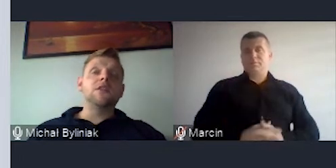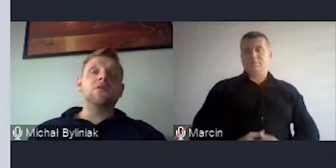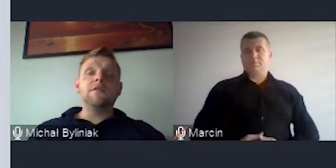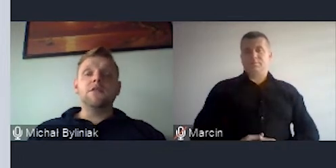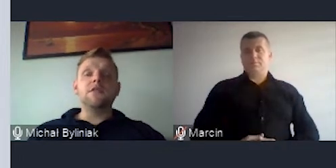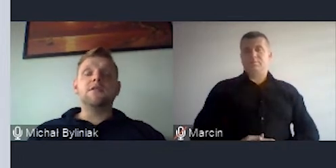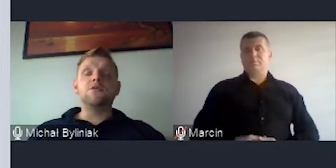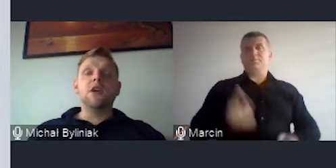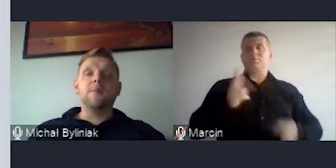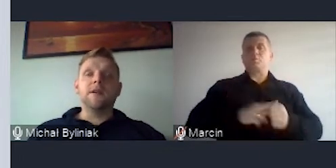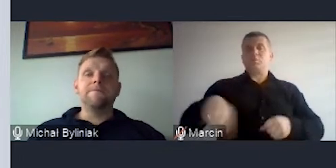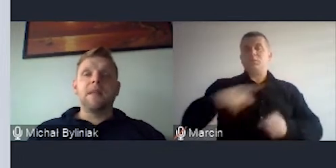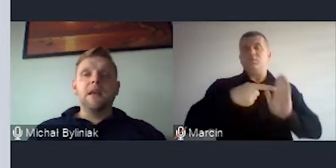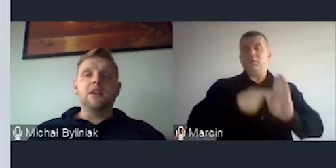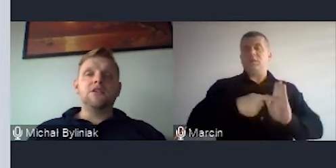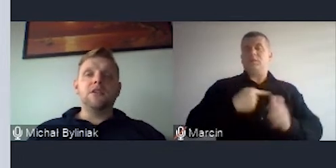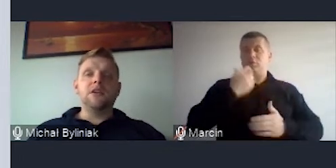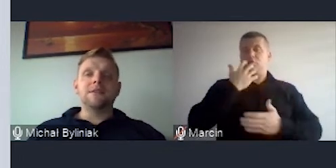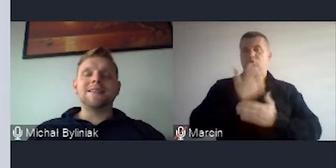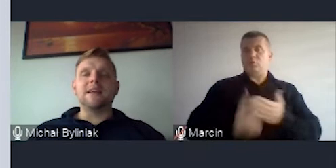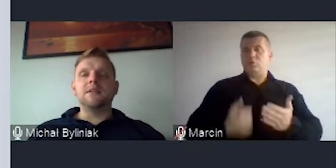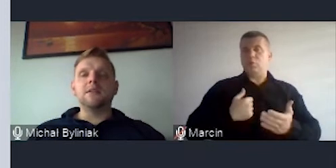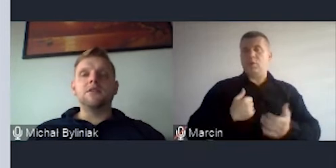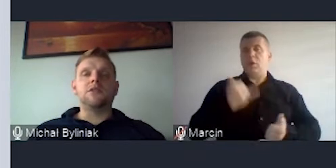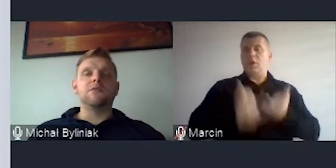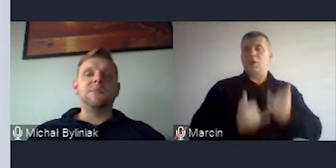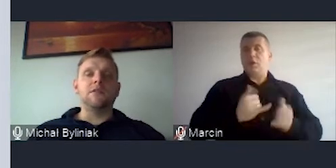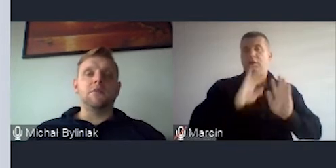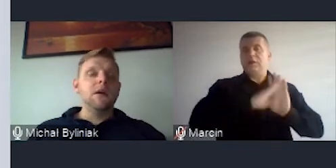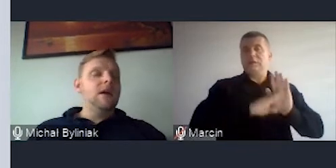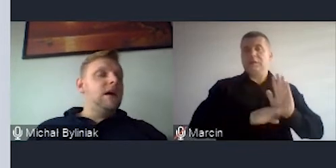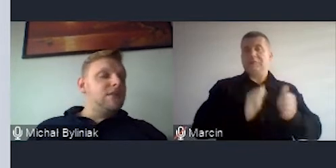czyli które to wytyczne stosujemy, jeśli zasad się zmienią.